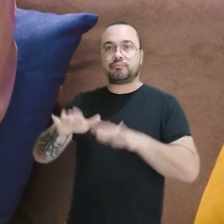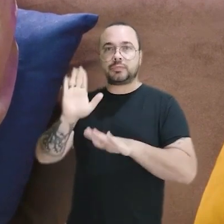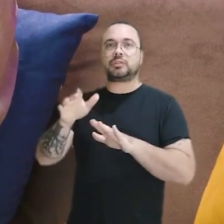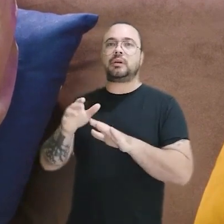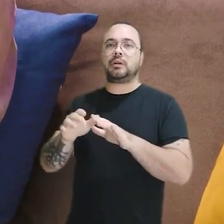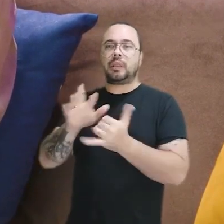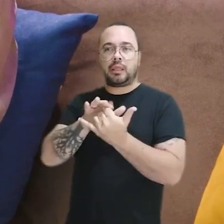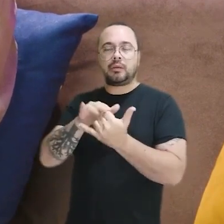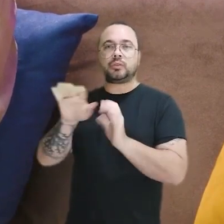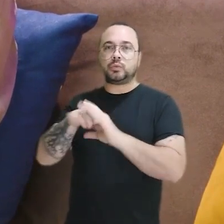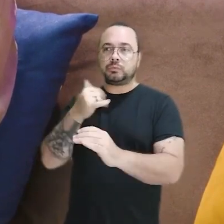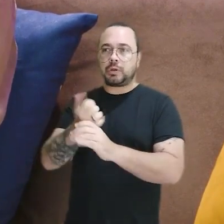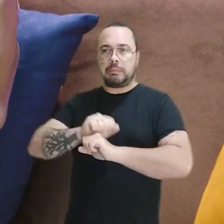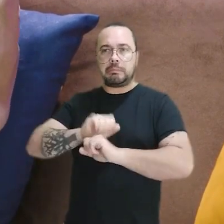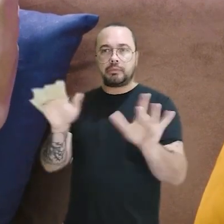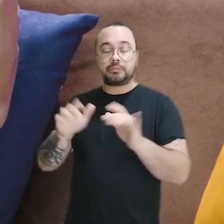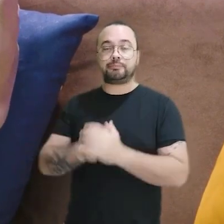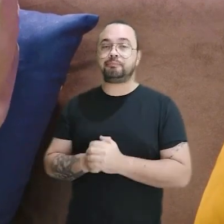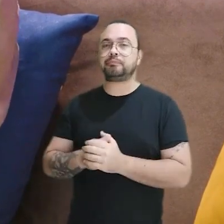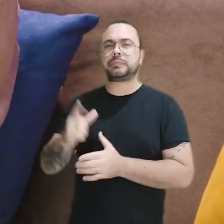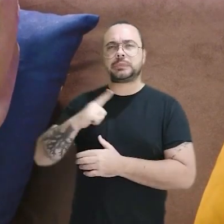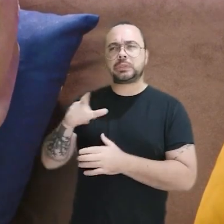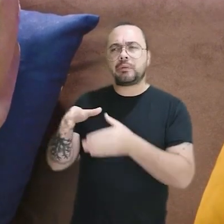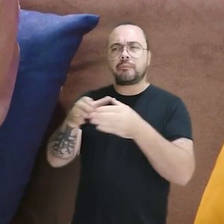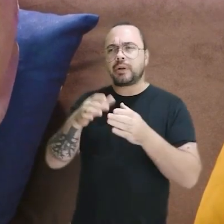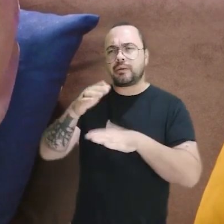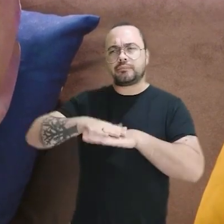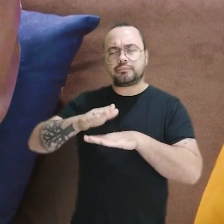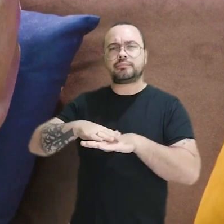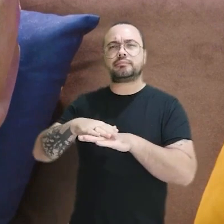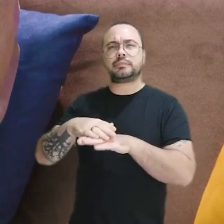do Clube do Minhoca. Mas, tava todo mundo fazendo "The Masked Singer", né, e aí, eu falei: "Cara, ia ser